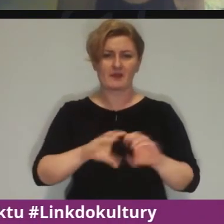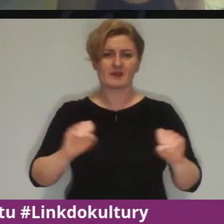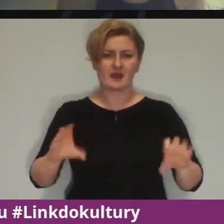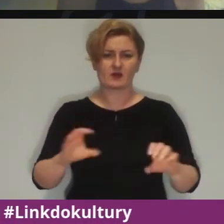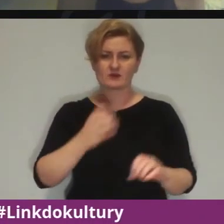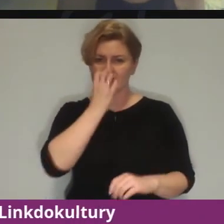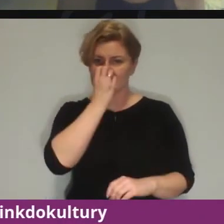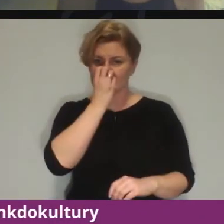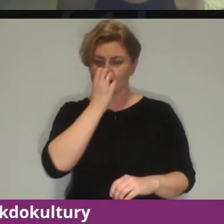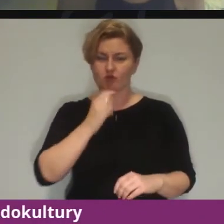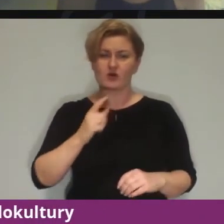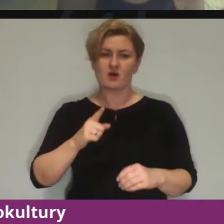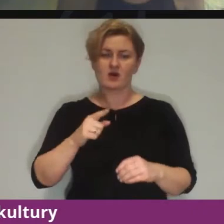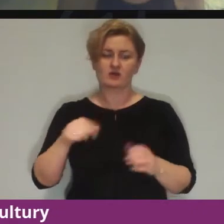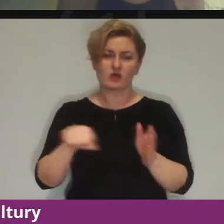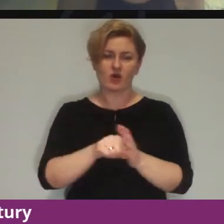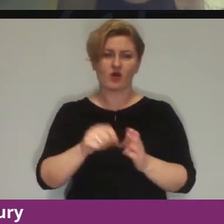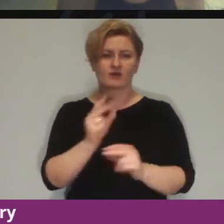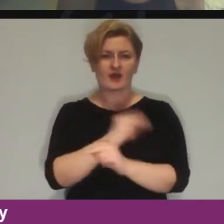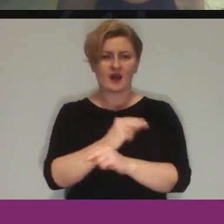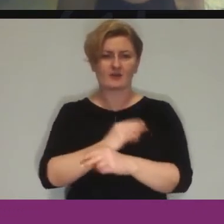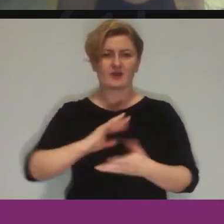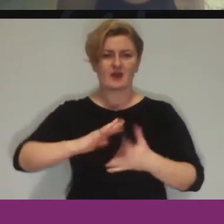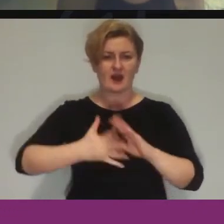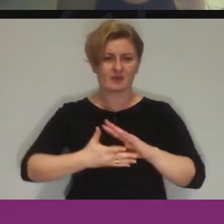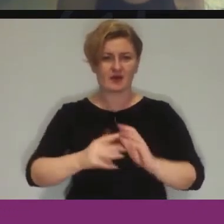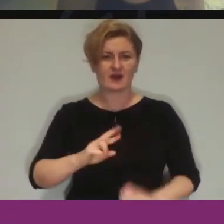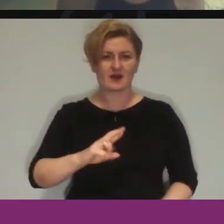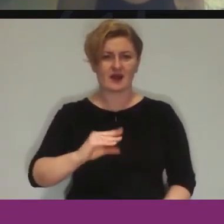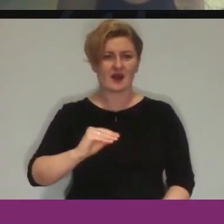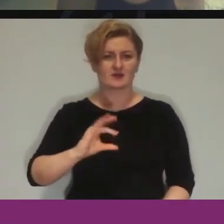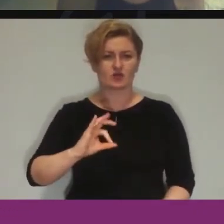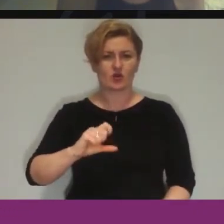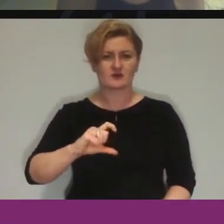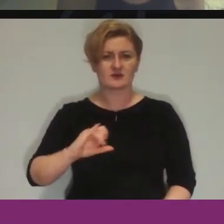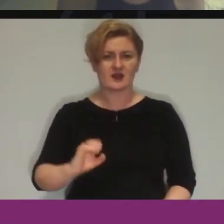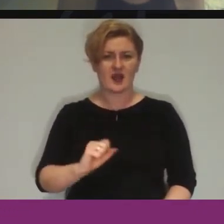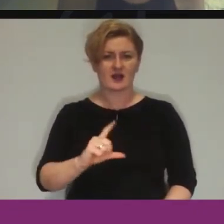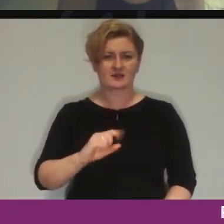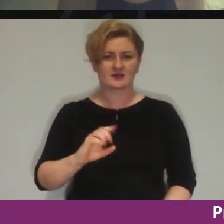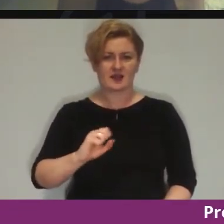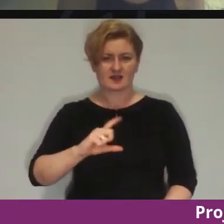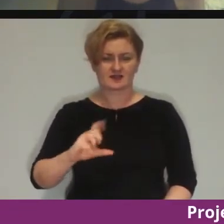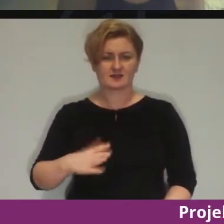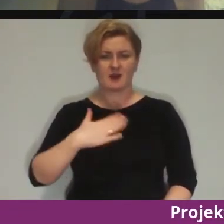Dzięki zajęciom cyrkowym stworzyliśmy grupę Cyrkplozja,